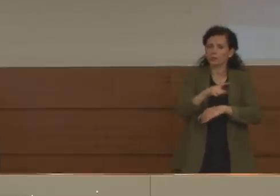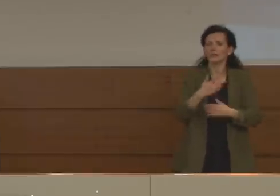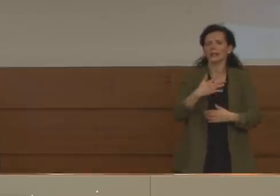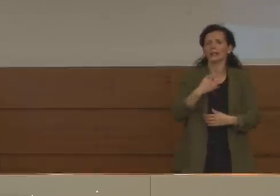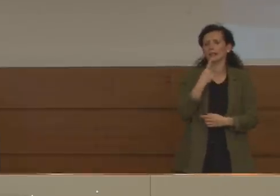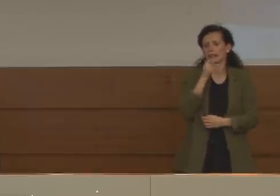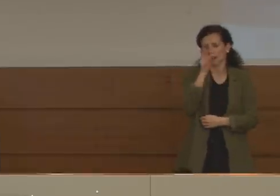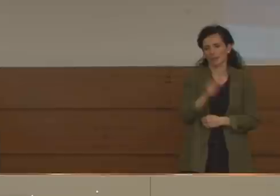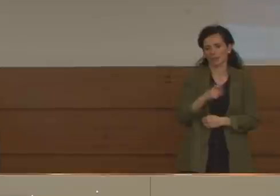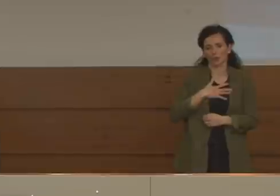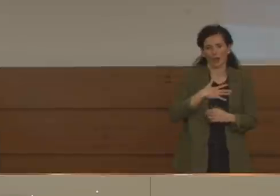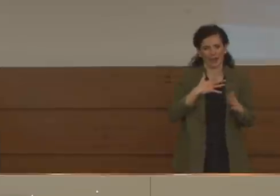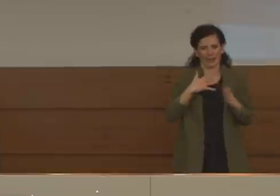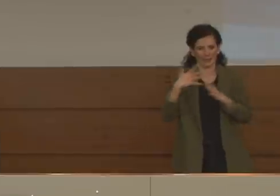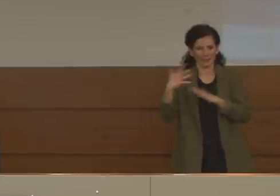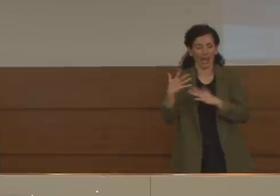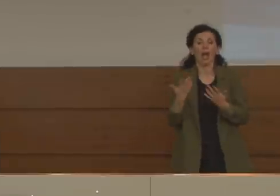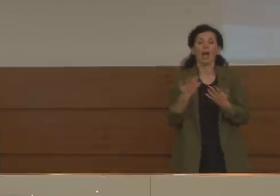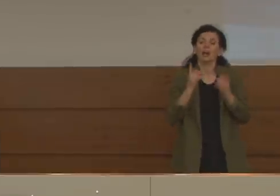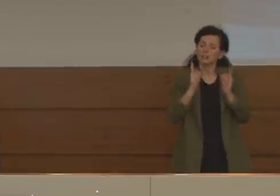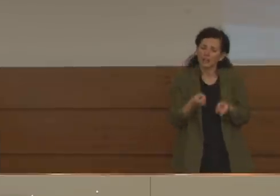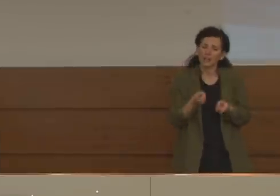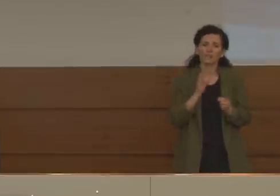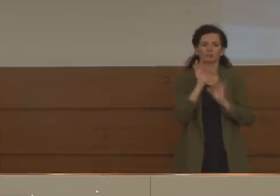Il problema è di curarle bene.